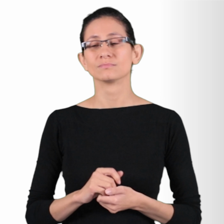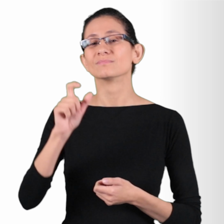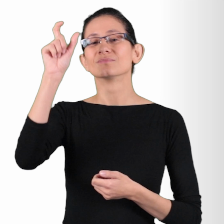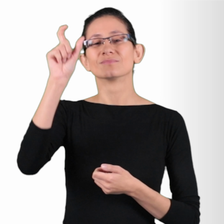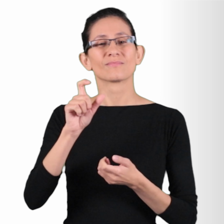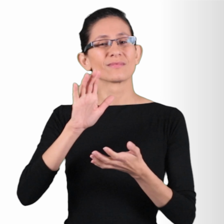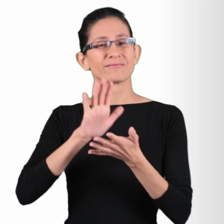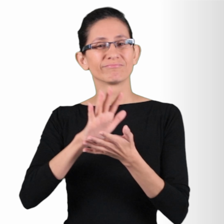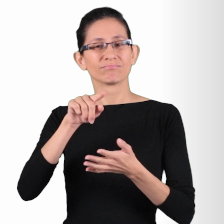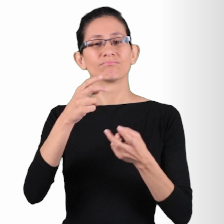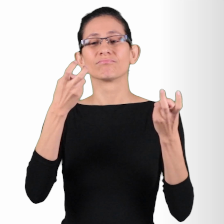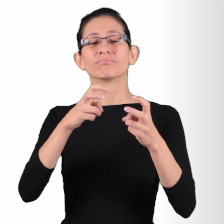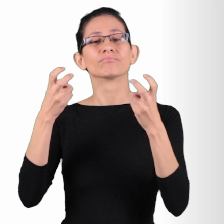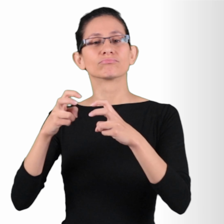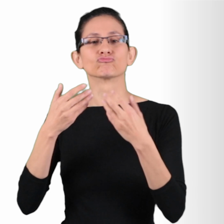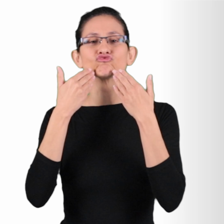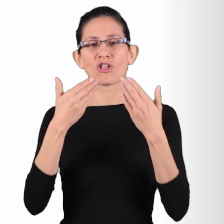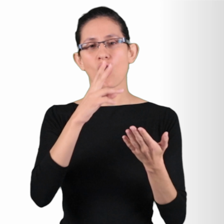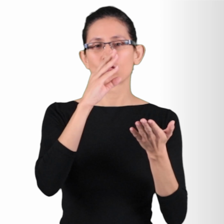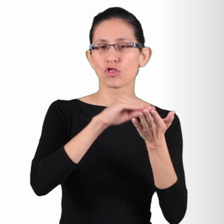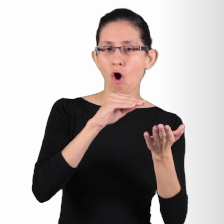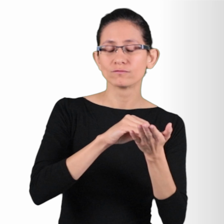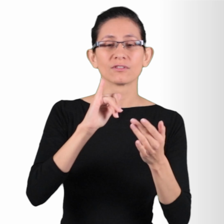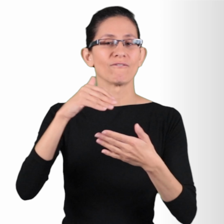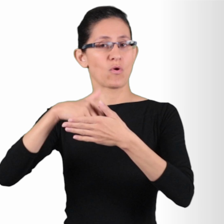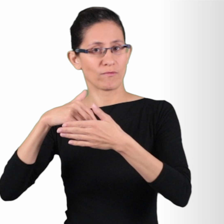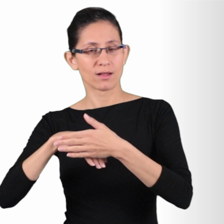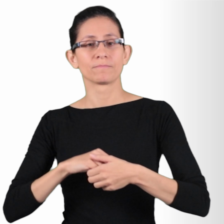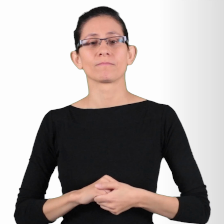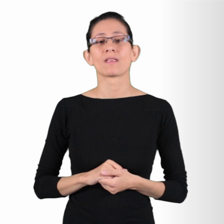Cechy osobowości tworzą się przez doświadczanie i wychowanie,